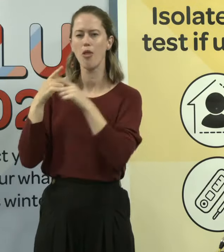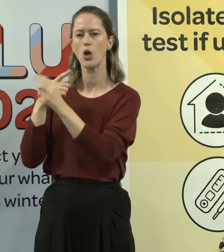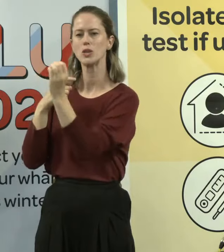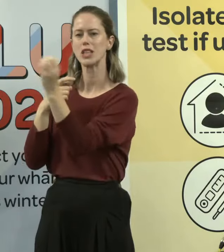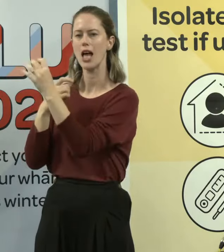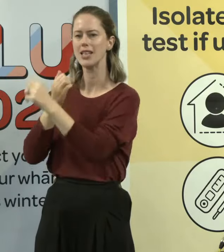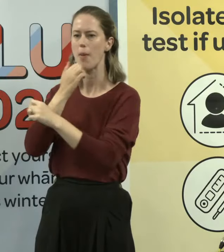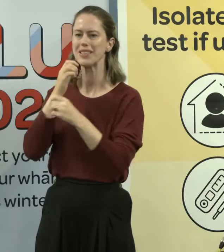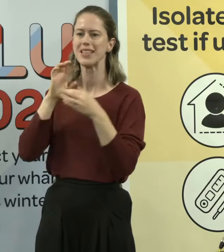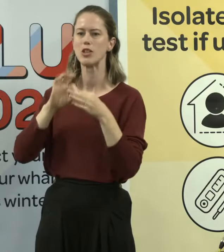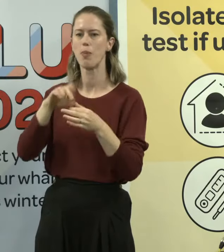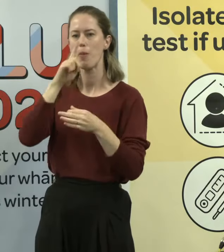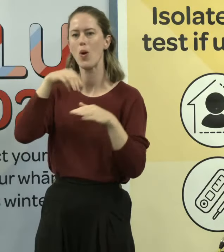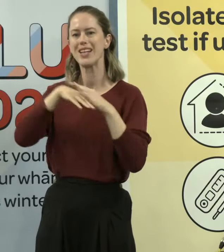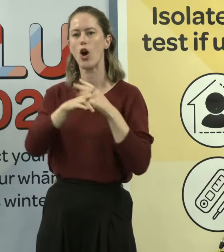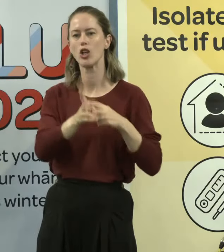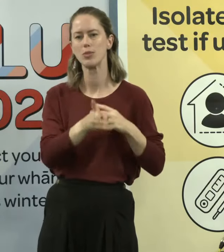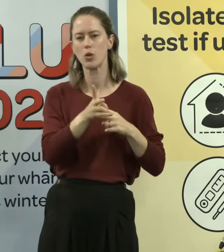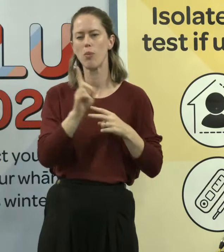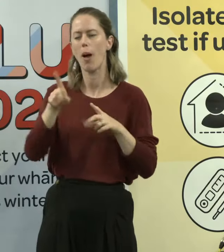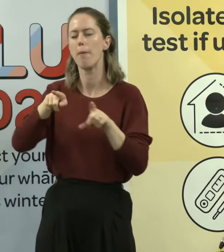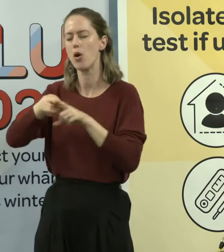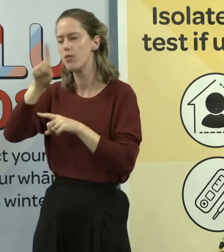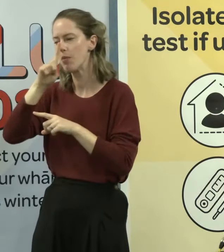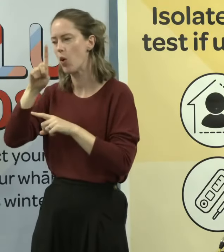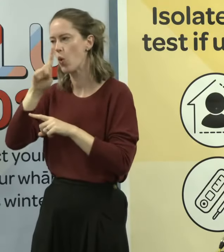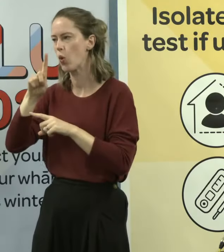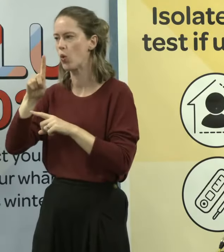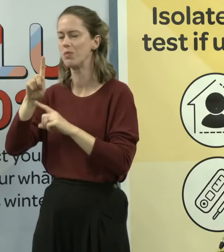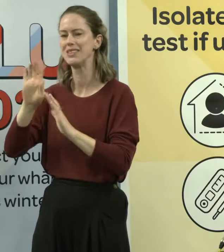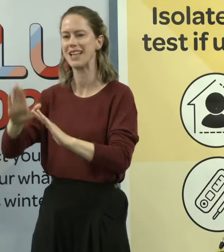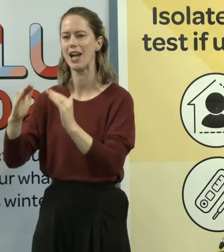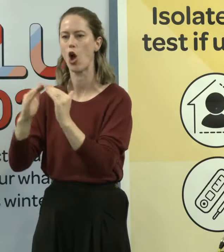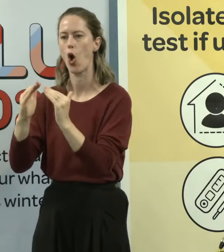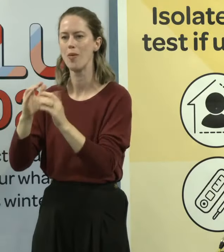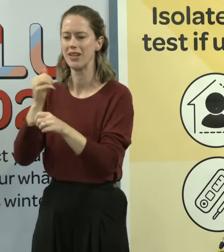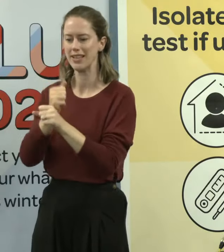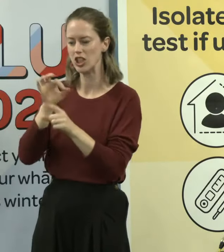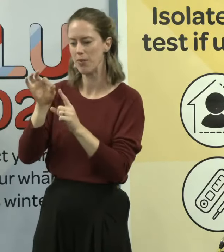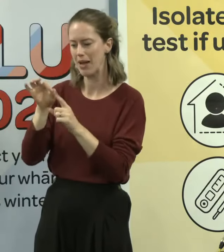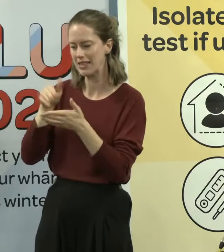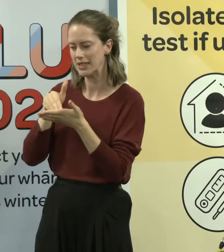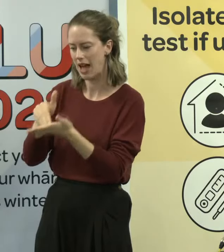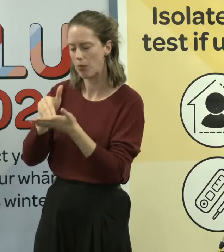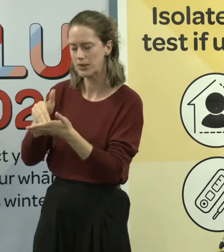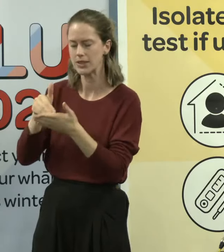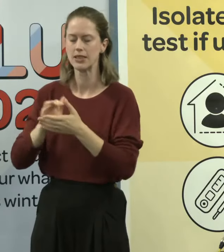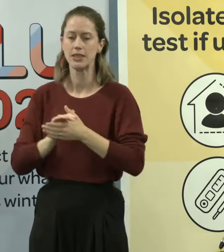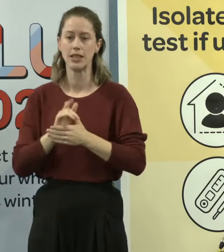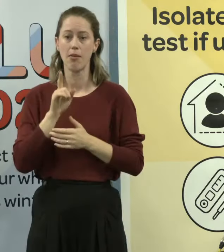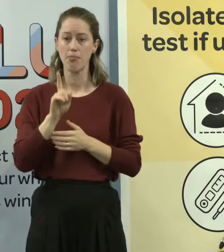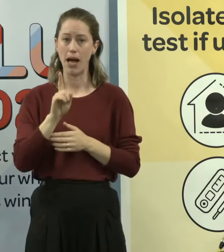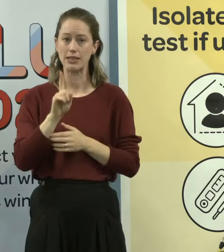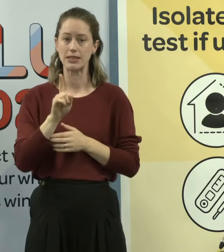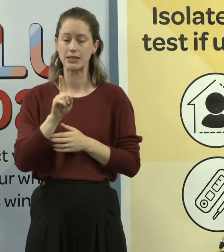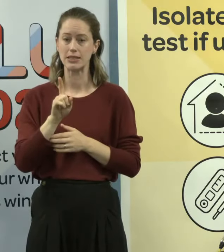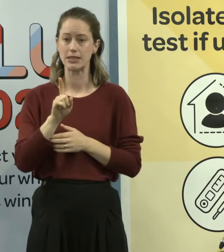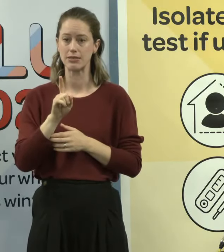Kei te haere tonu te pehanga ki te punaha, me nga kiriata kua